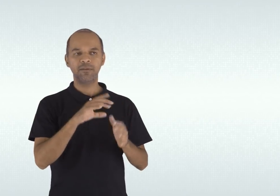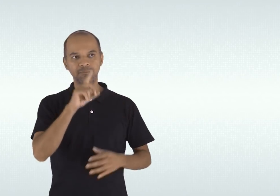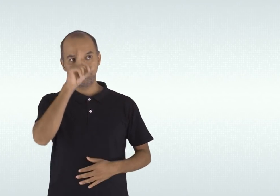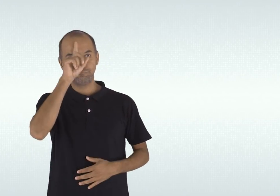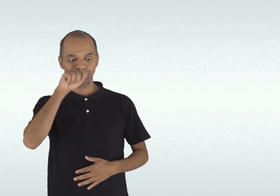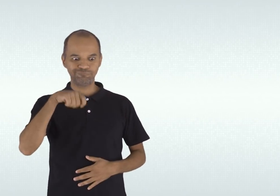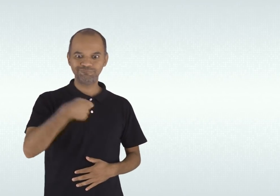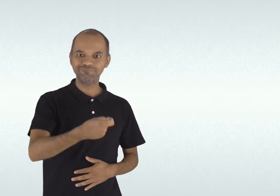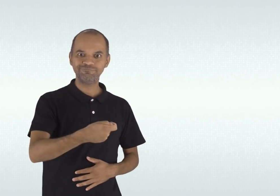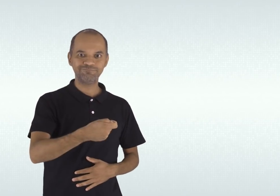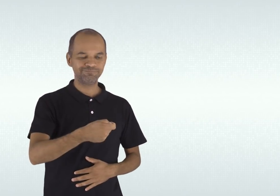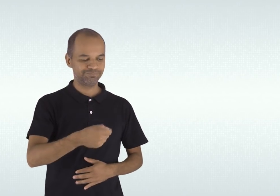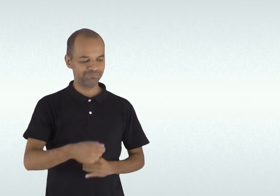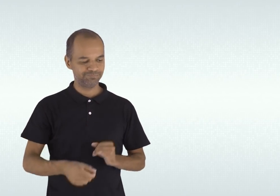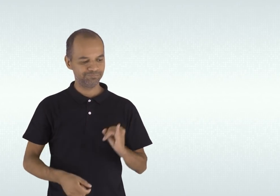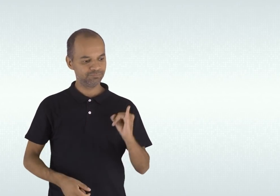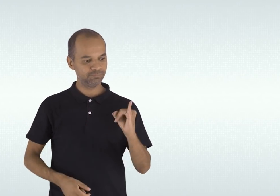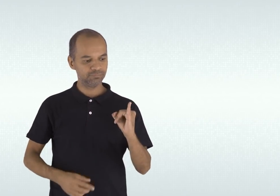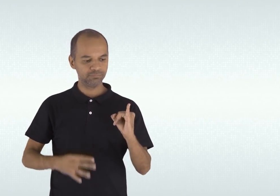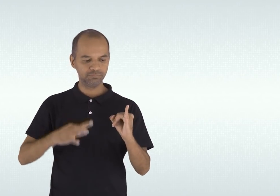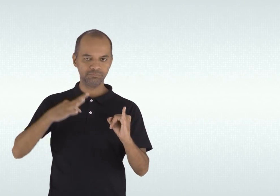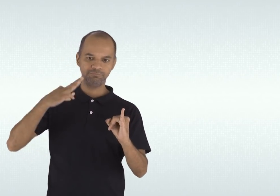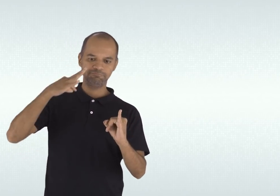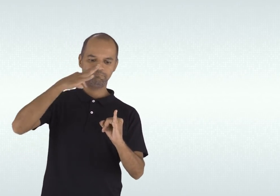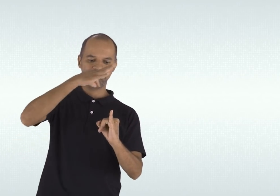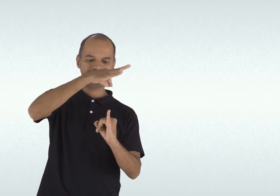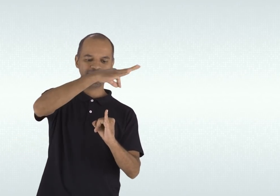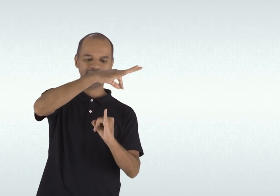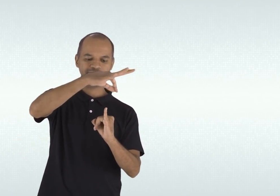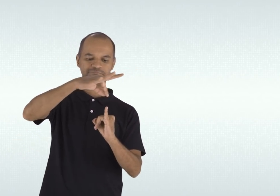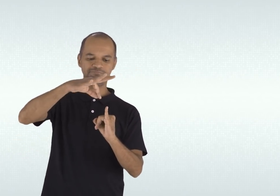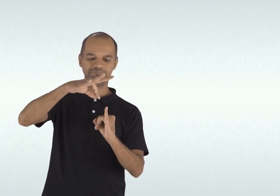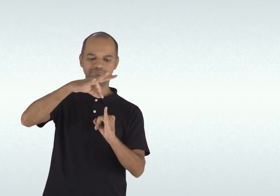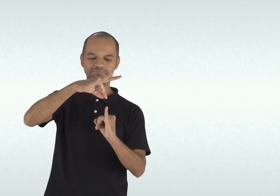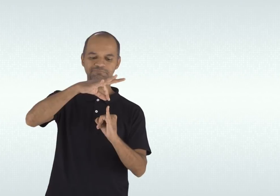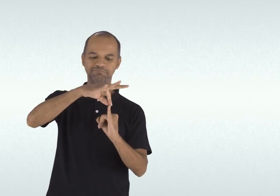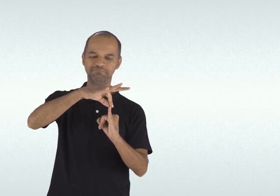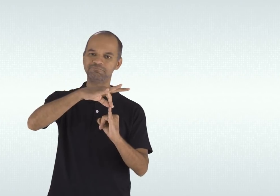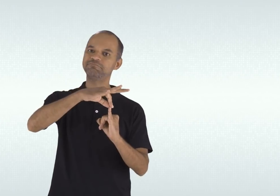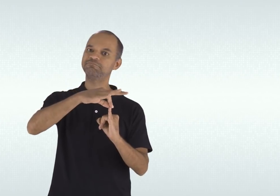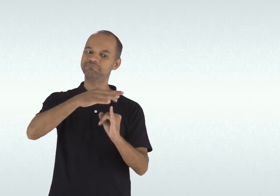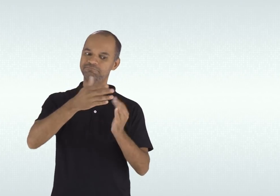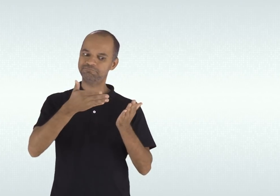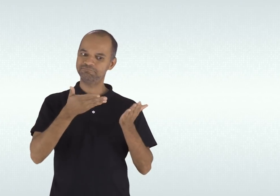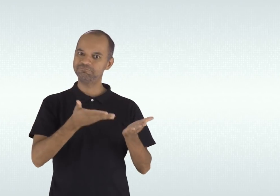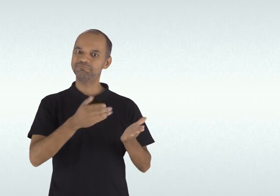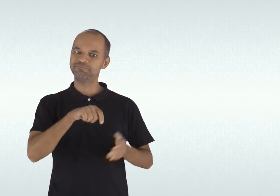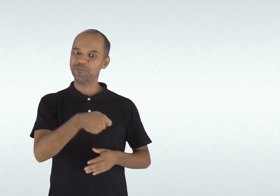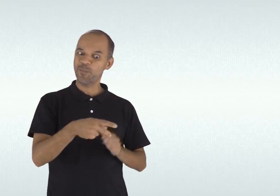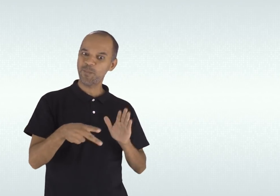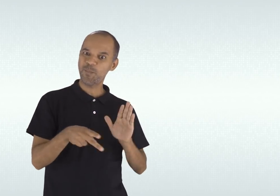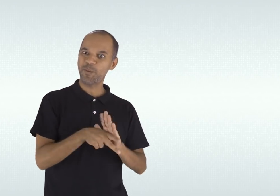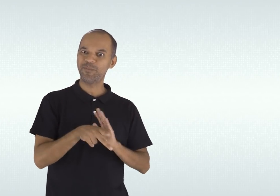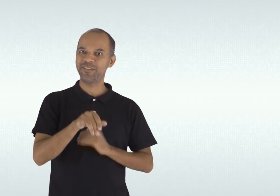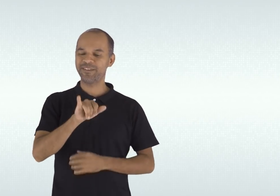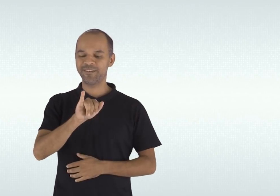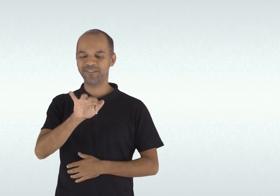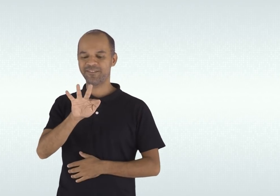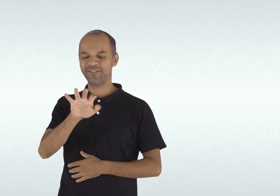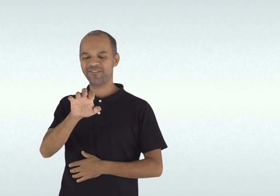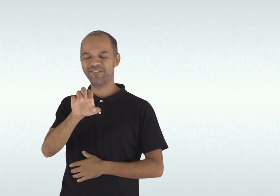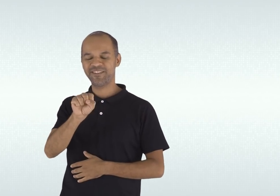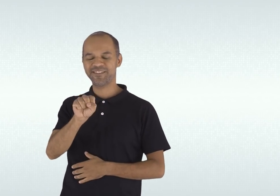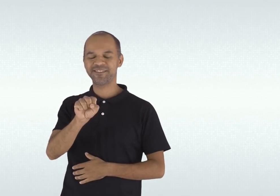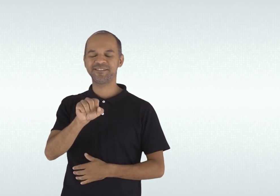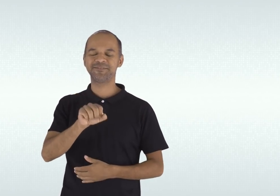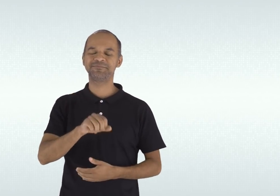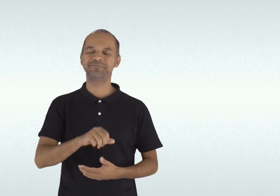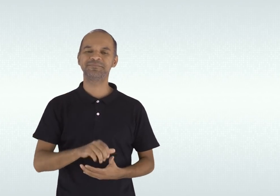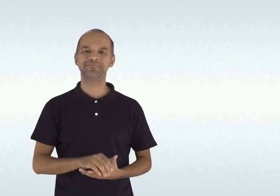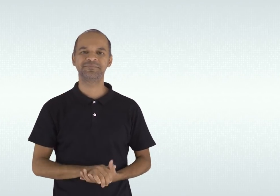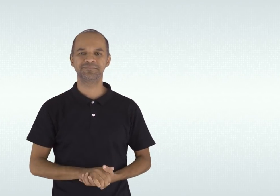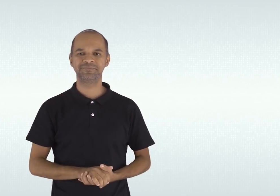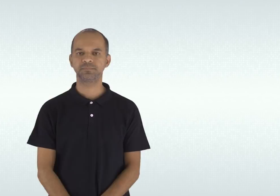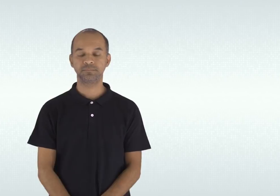E então, criei o sinal de "IFES", dessa forma.